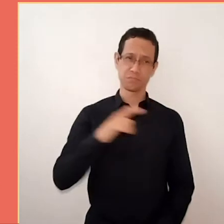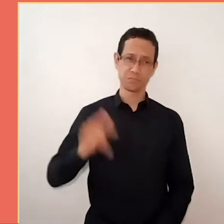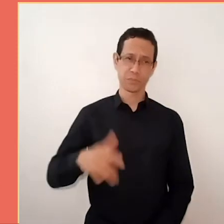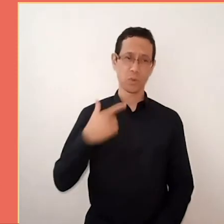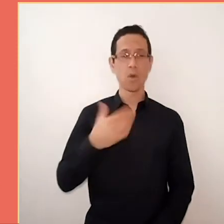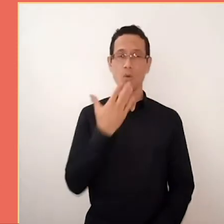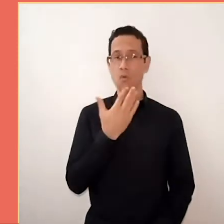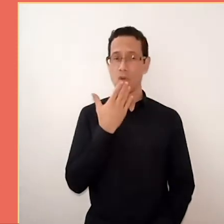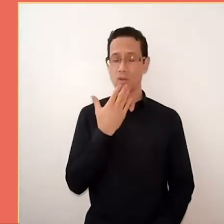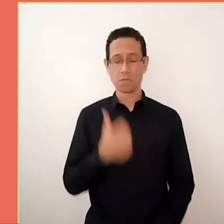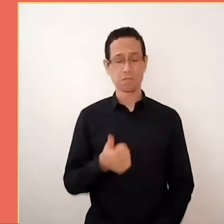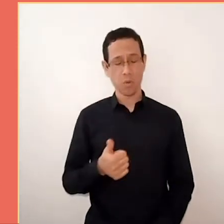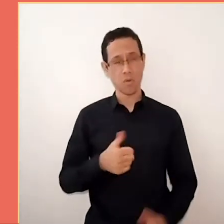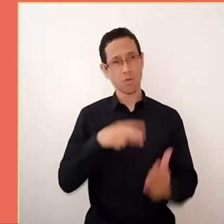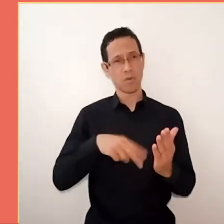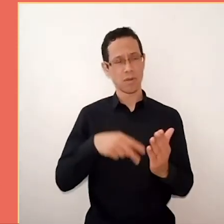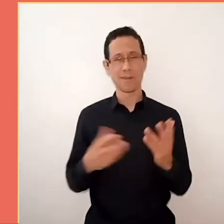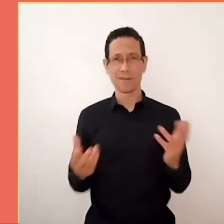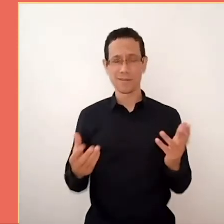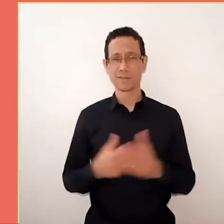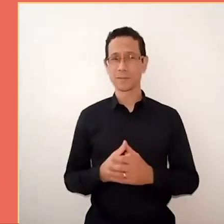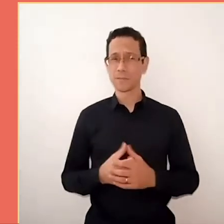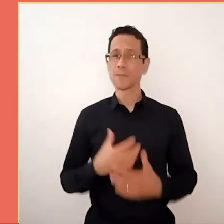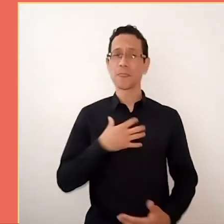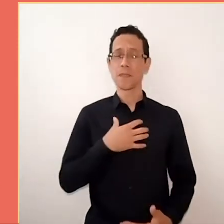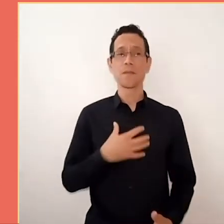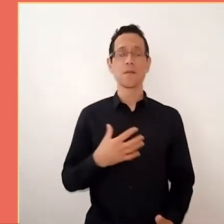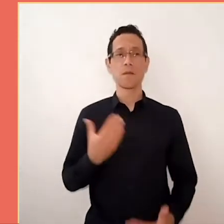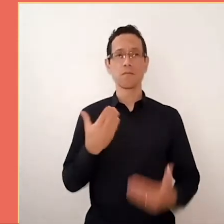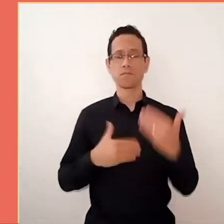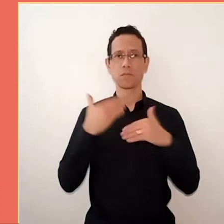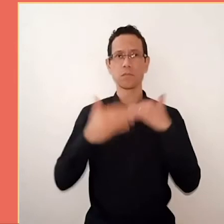Então, essa formação é uma formação complexa.